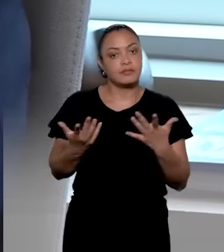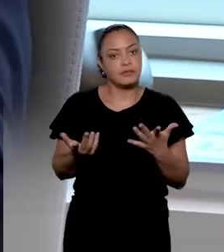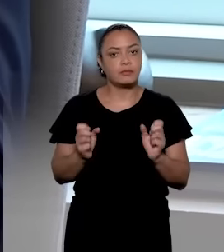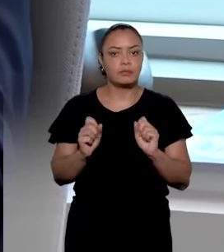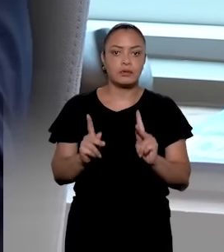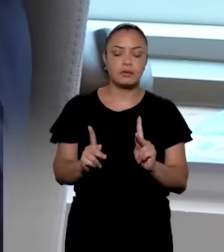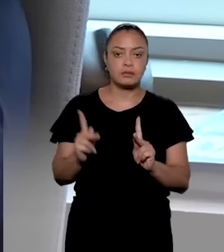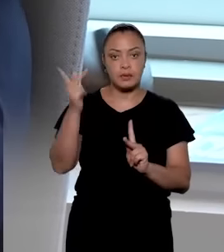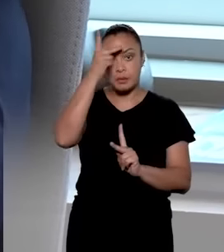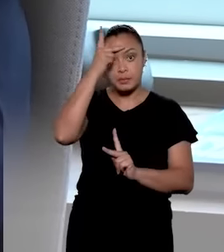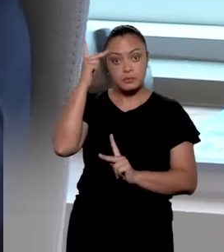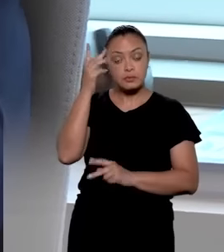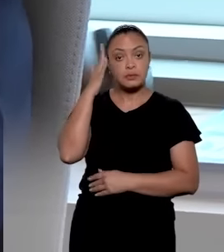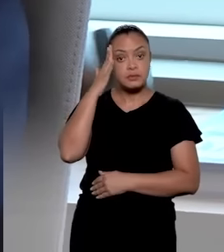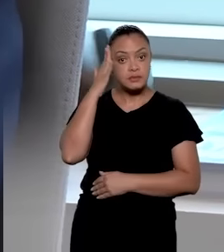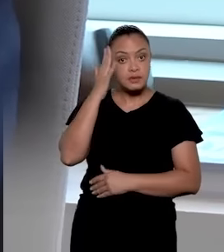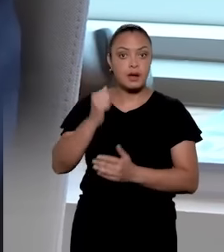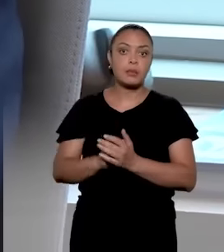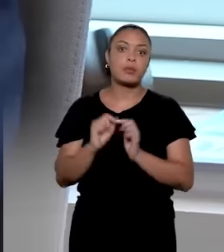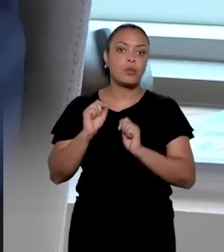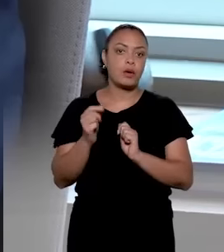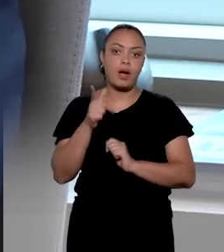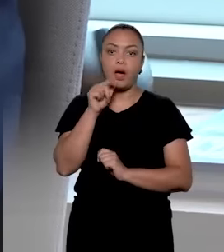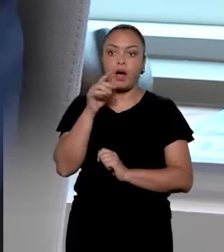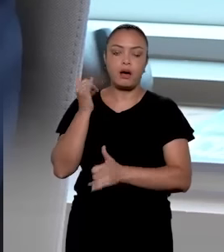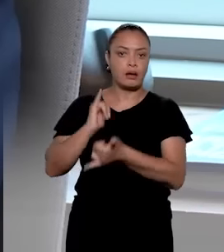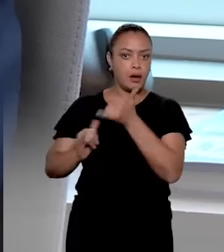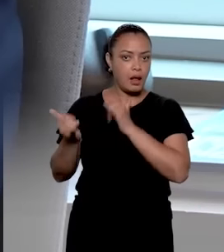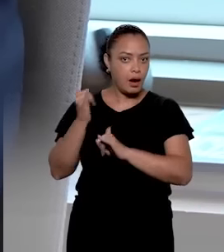tudo bem, isso as pessoas em geral sabem, porque entra hidrelétrica, entra biomassa,